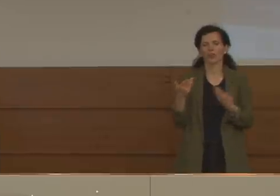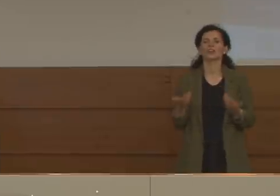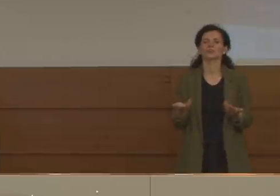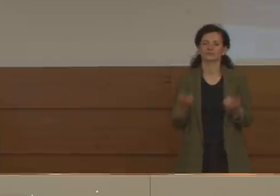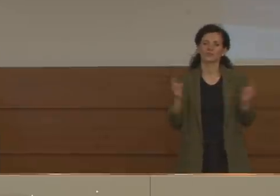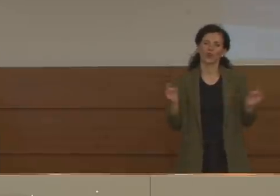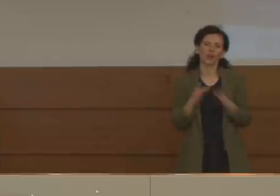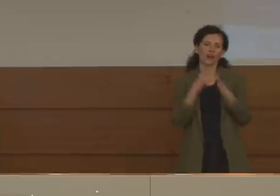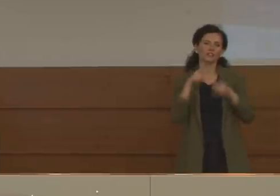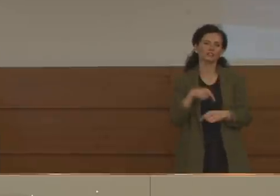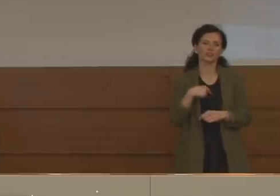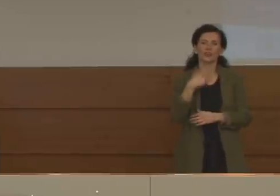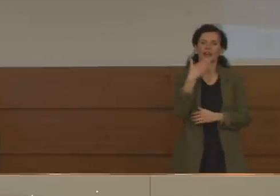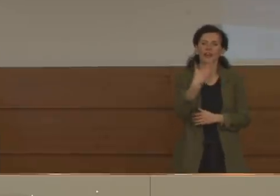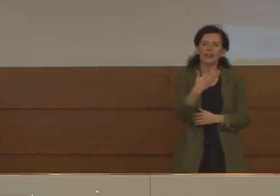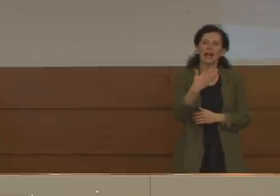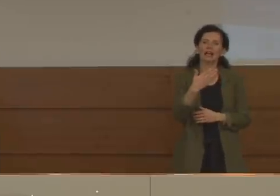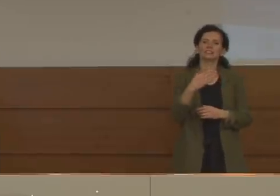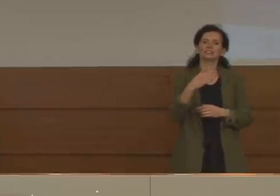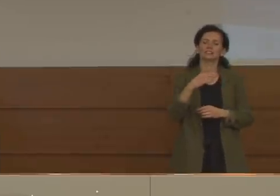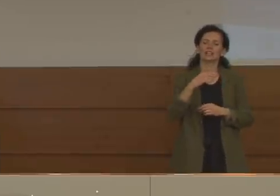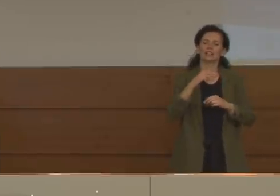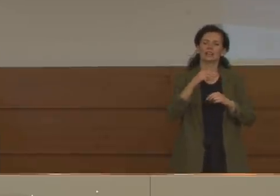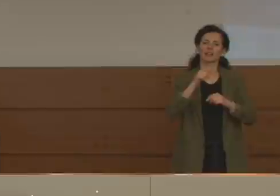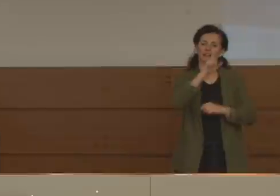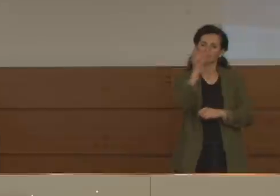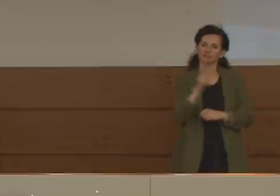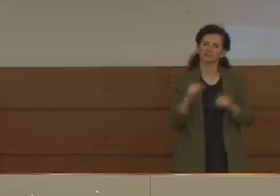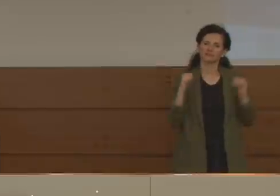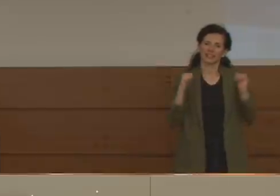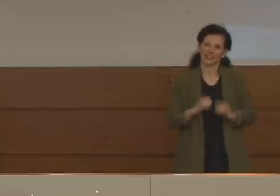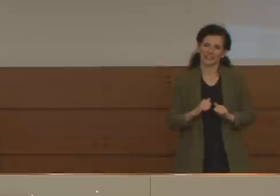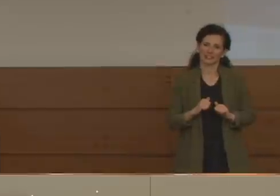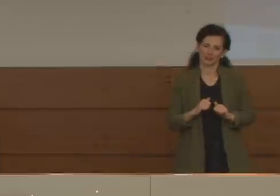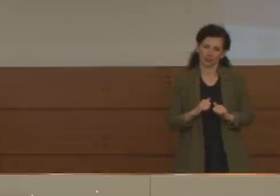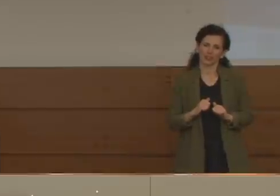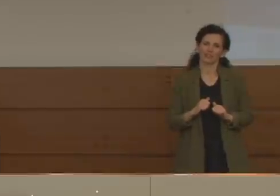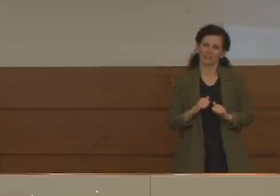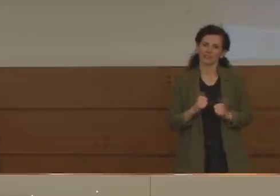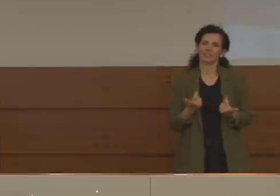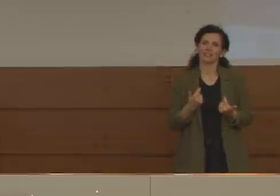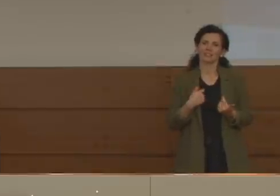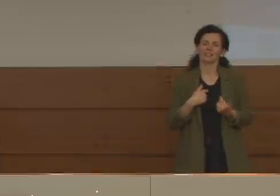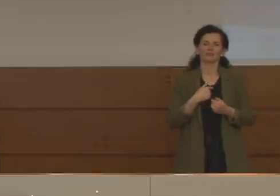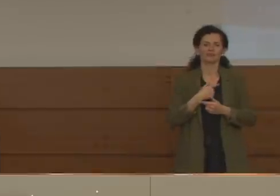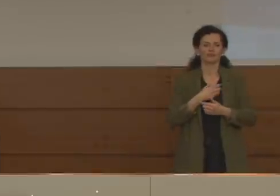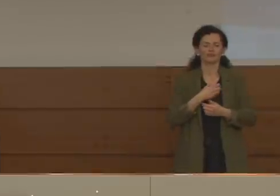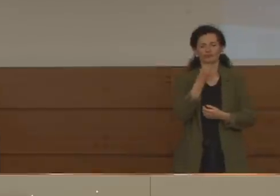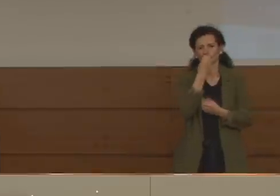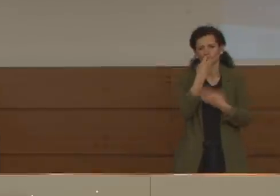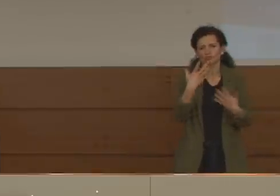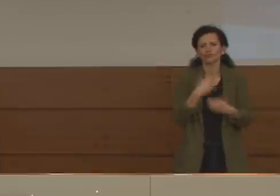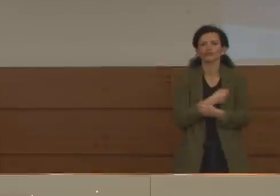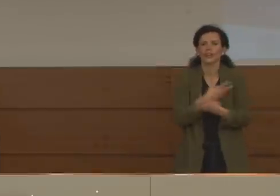quanti gli italiani per la loro generosità. Generosità grande e piccola.